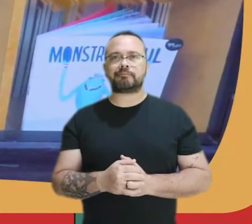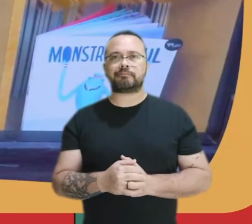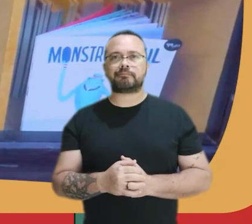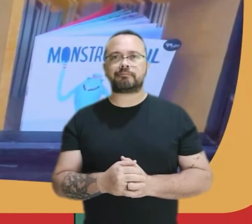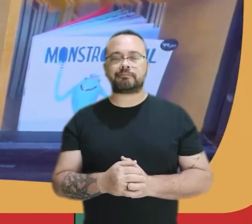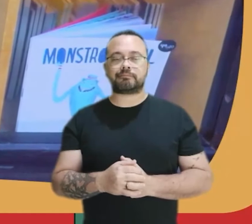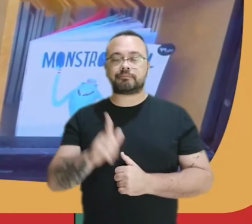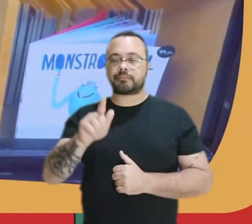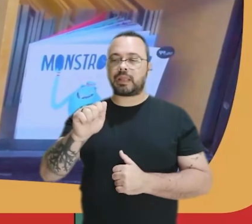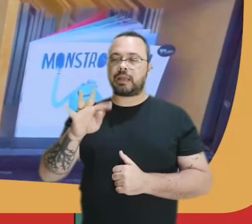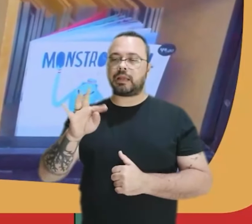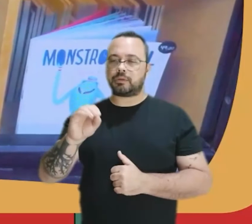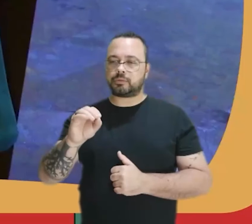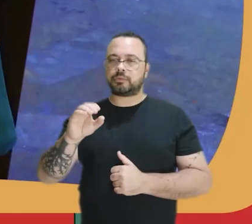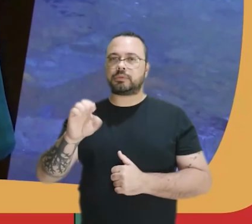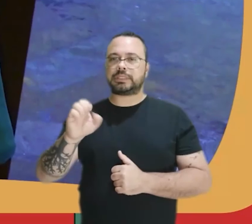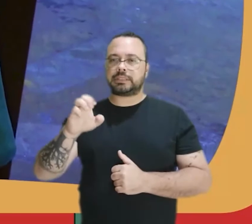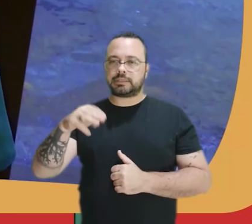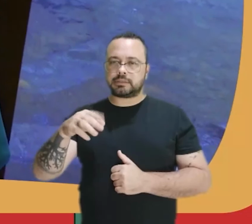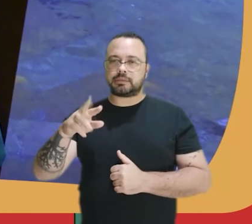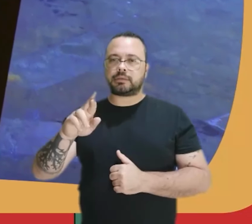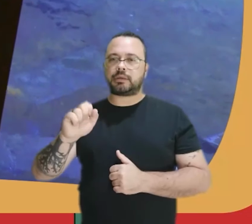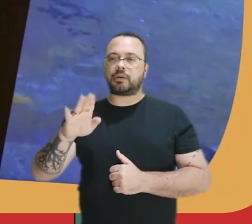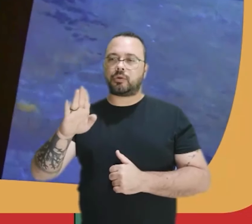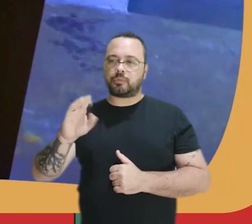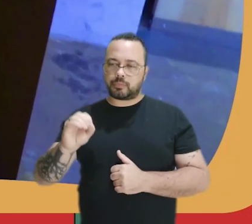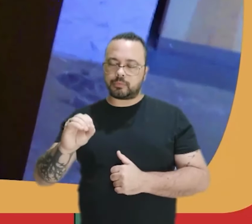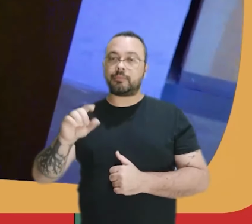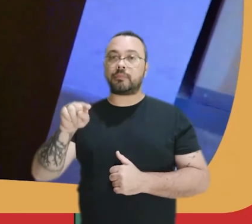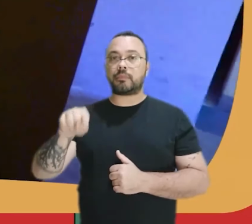A Gato Sem Rabo é uma livraria independente, de rua, é...